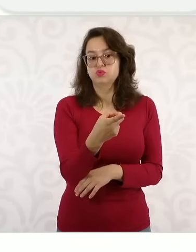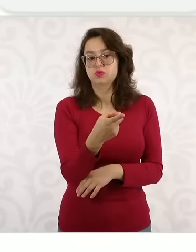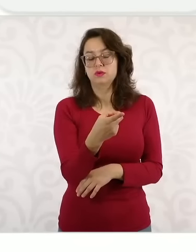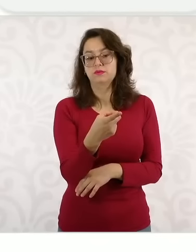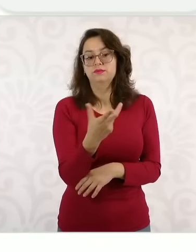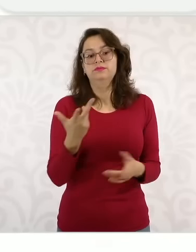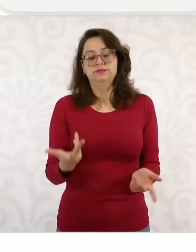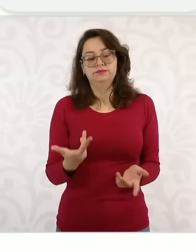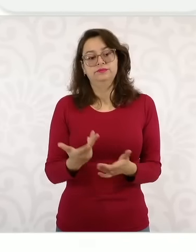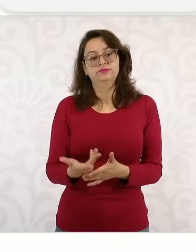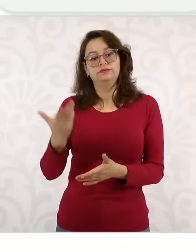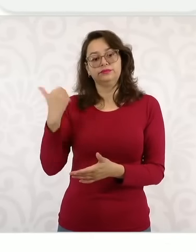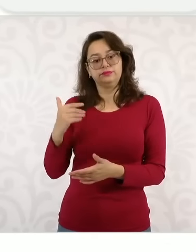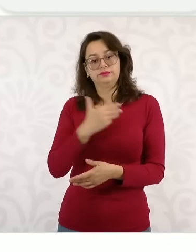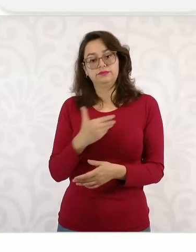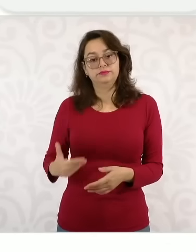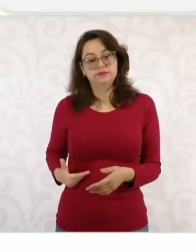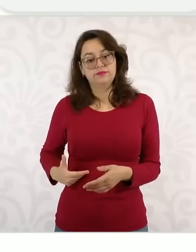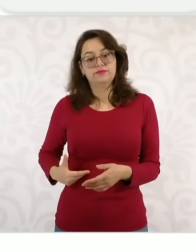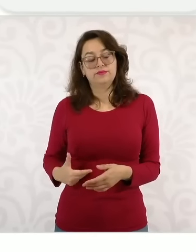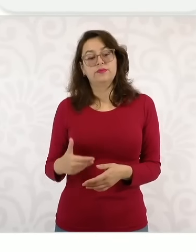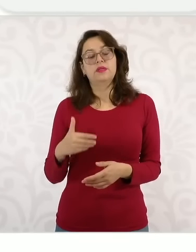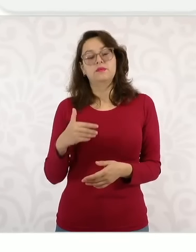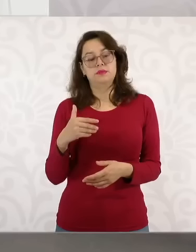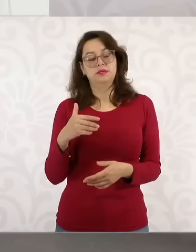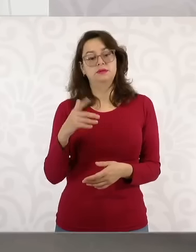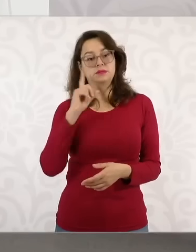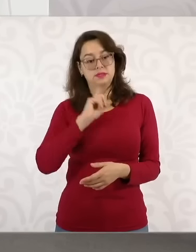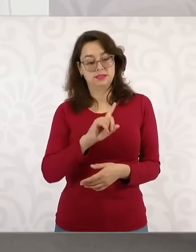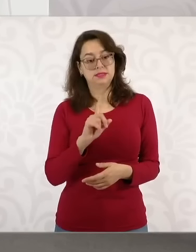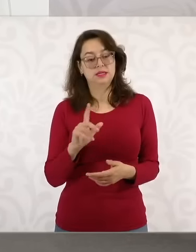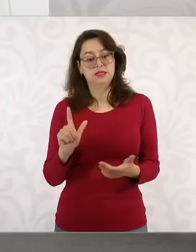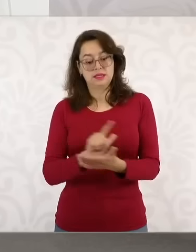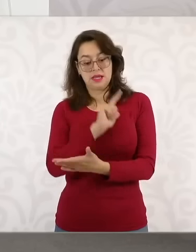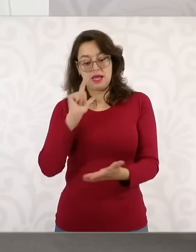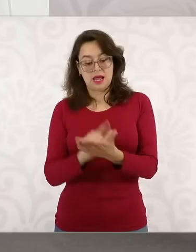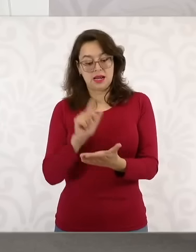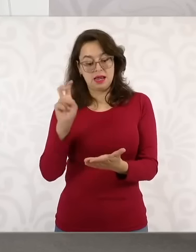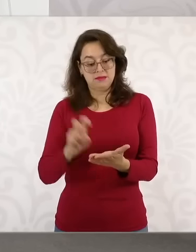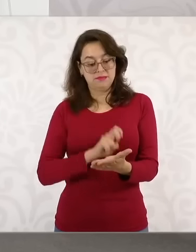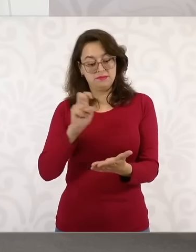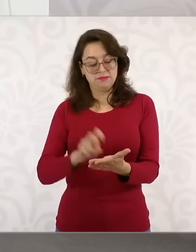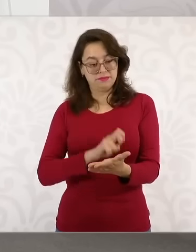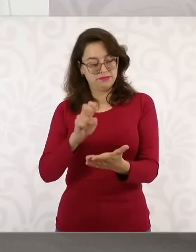reforma que hizo la presidenta y y que el Congreso aprobó dejó de ser declarativa y dejó de de estar